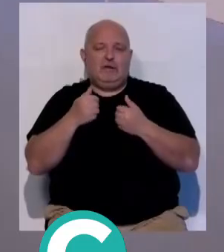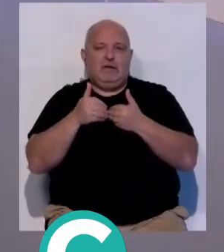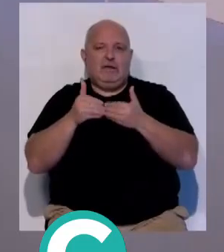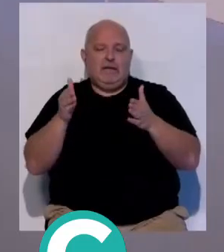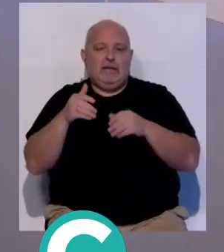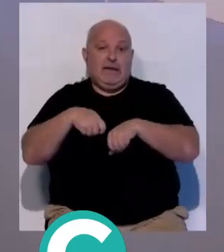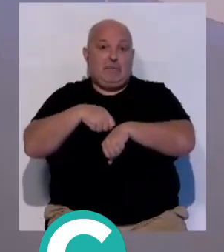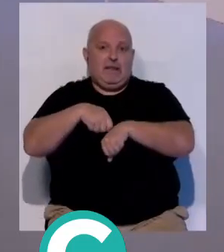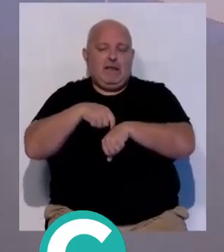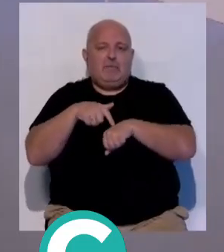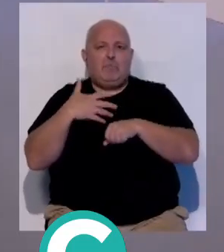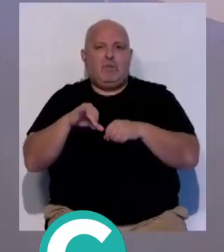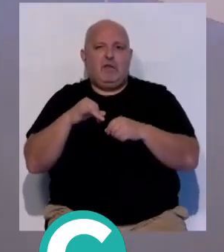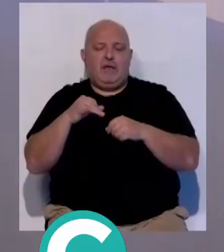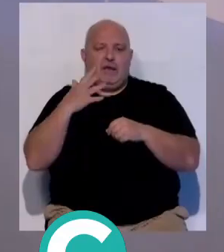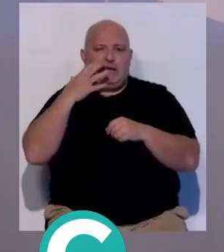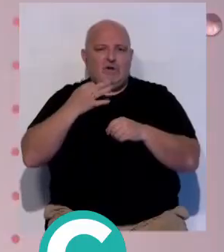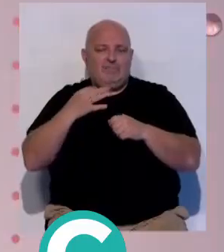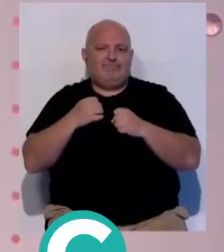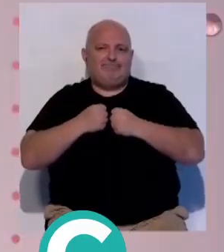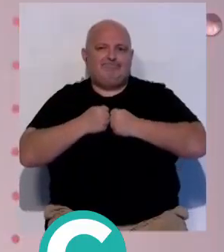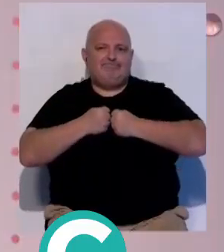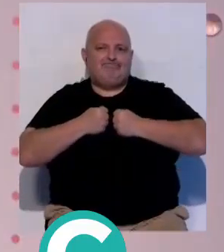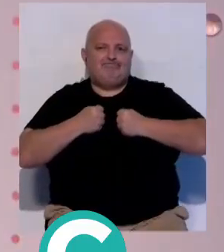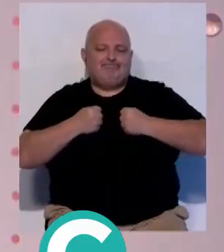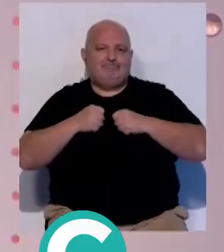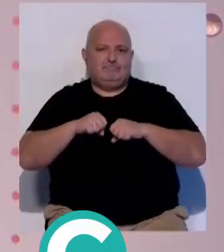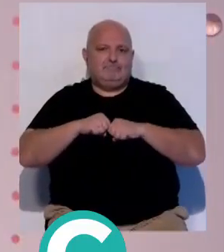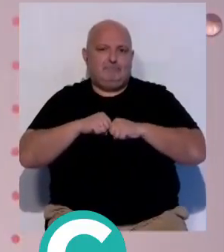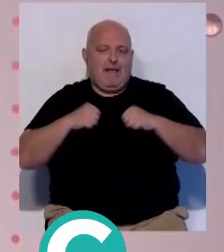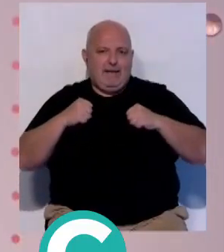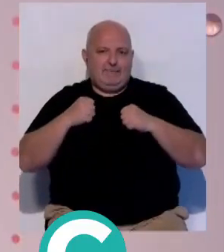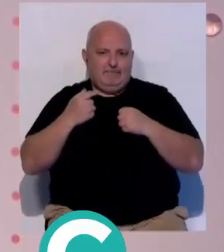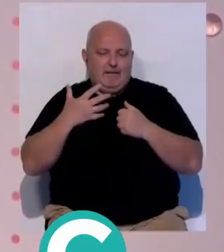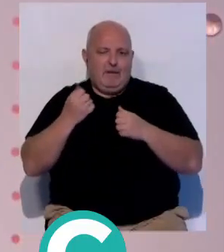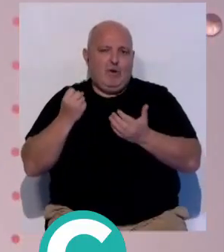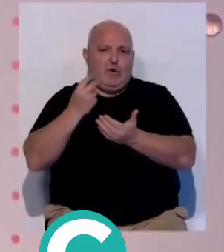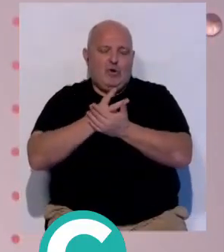cremallera la pones en riesgo fuerzas y puedes llevar a que esa cremallera vuelva a abrirse y